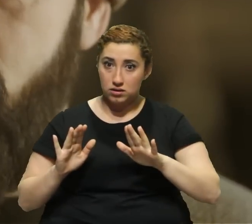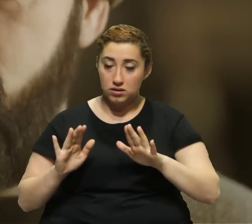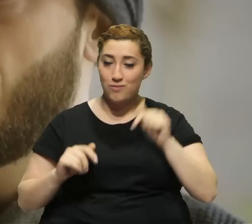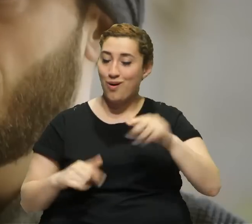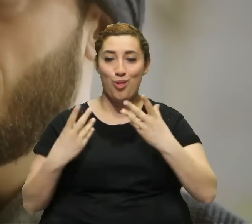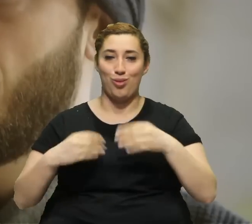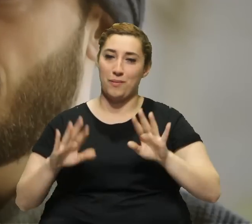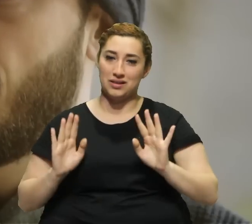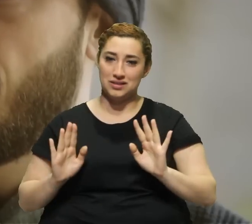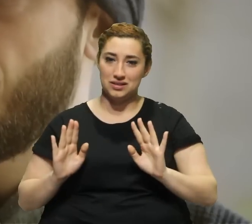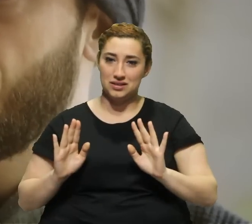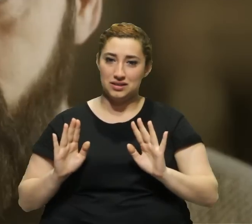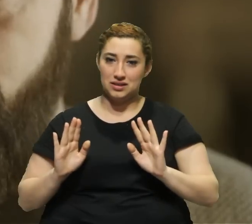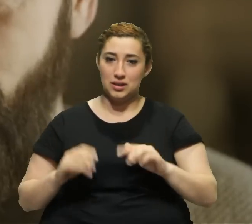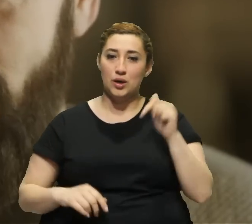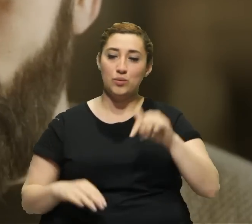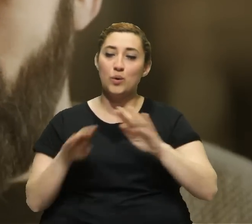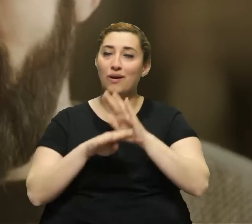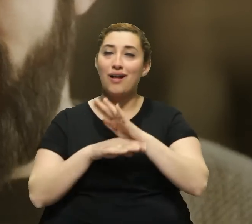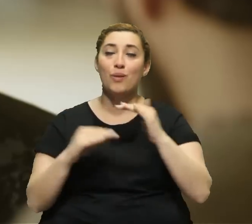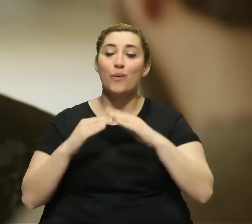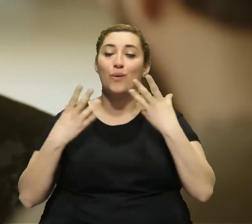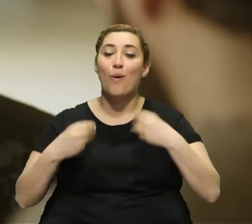Böyle olmaz, bu usulle olmaz!